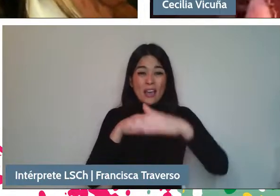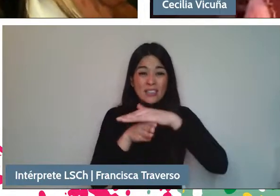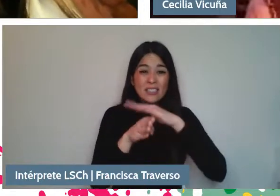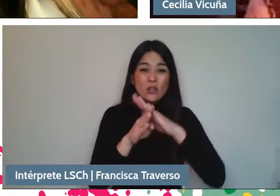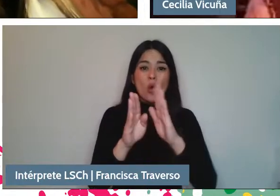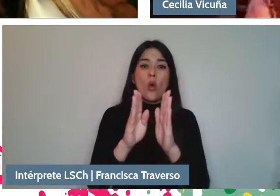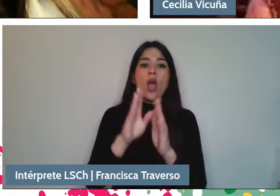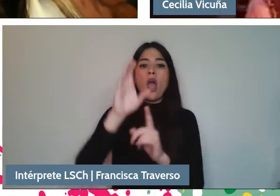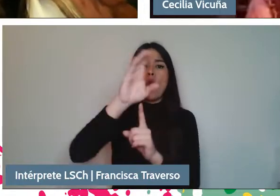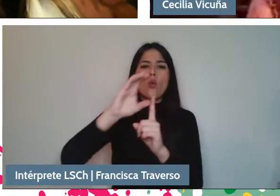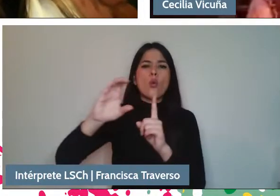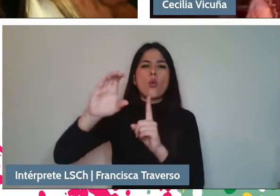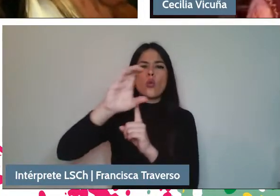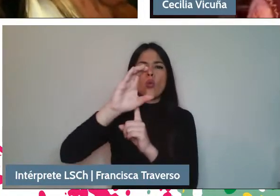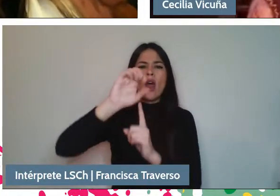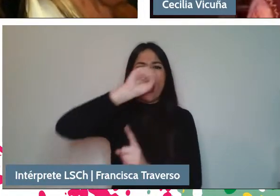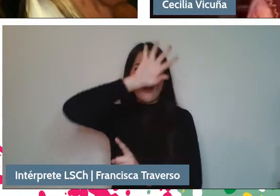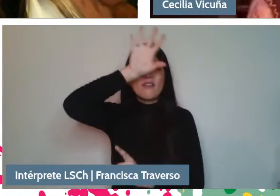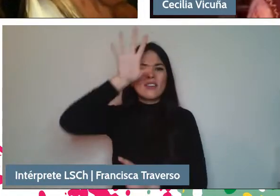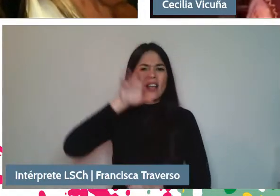que estaba en esos cómics viejos de los años 30